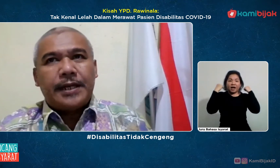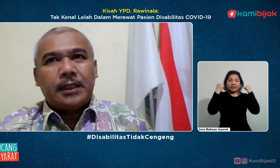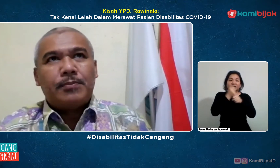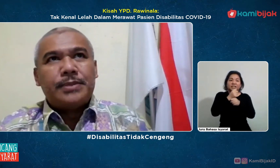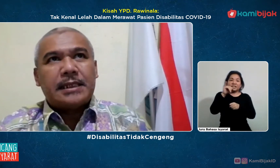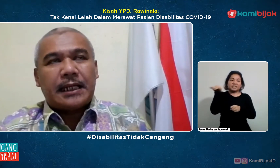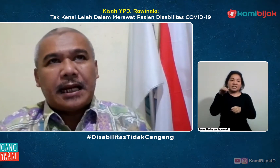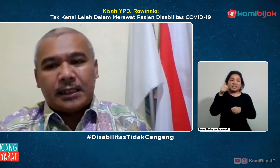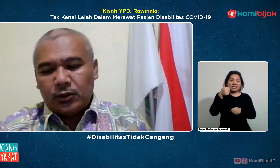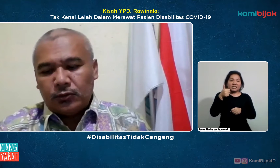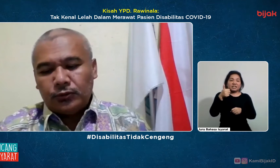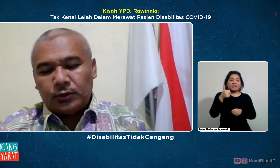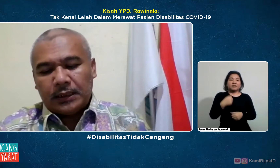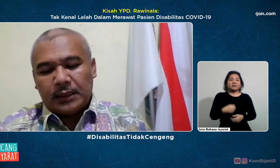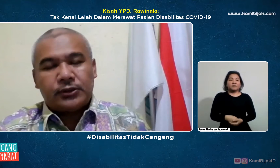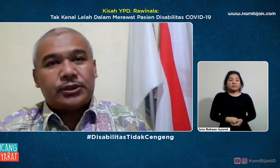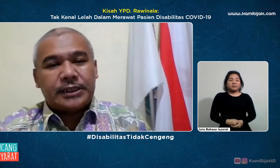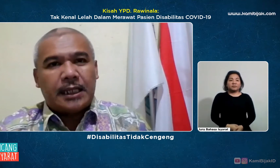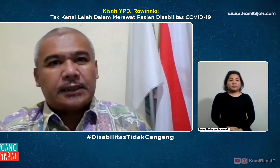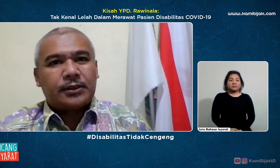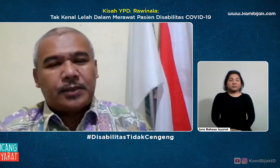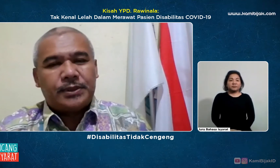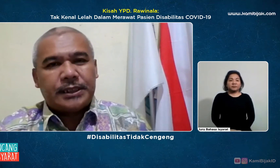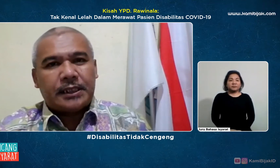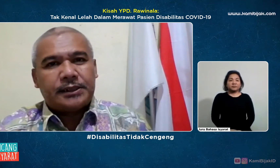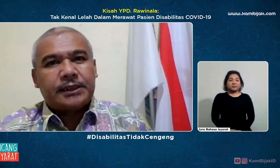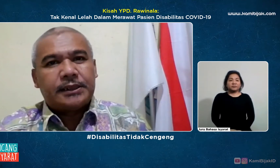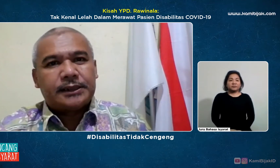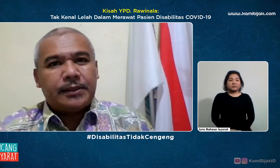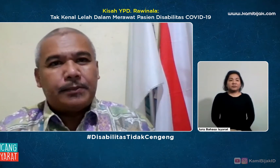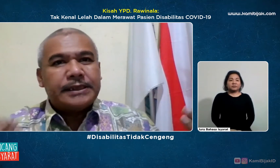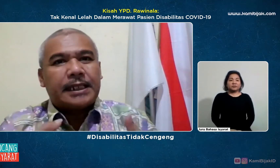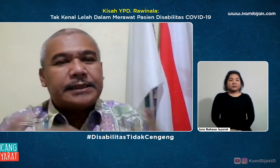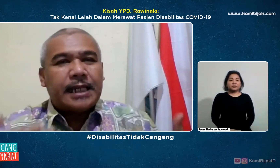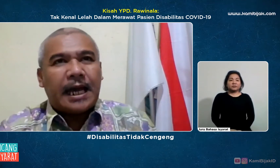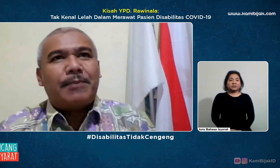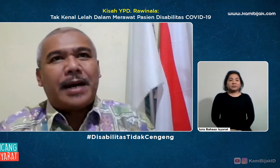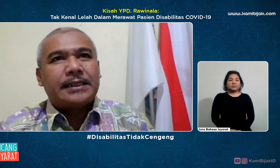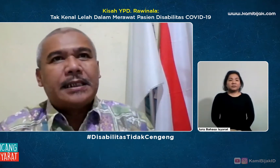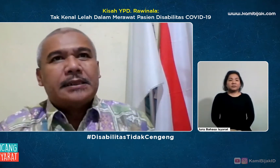Kemudian membiasakan untuk sosial atau di WA physical distancing menjaga jarak aman